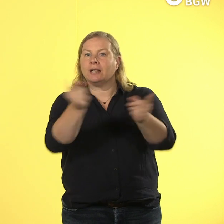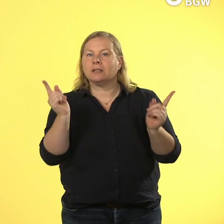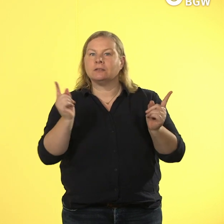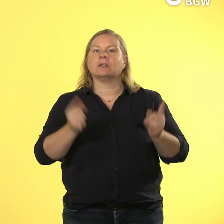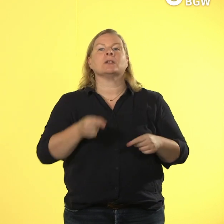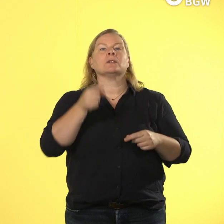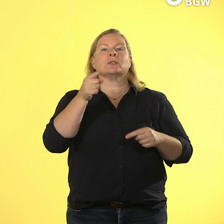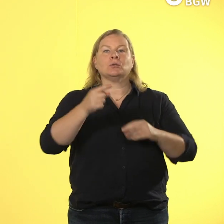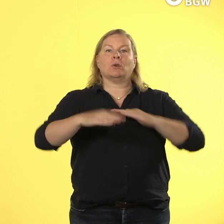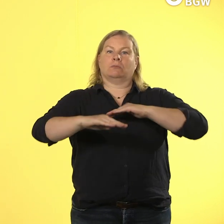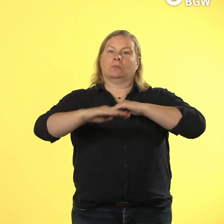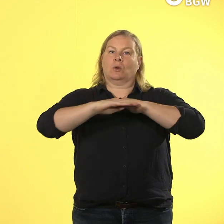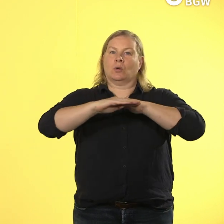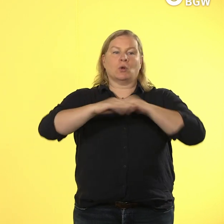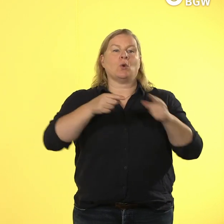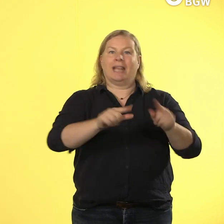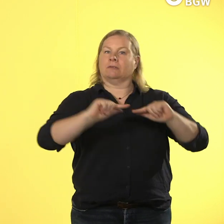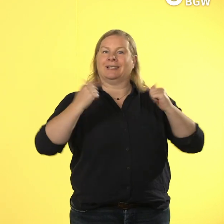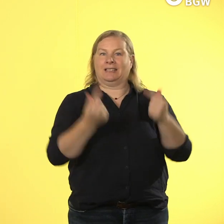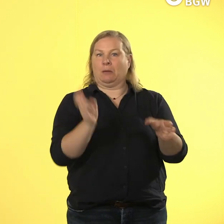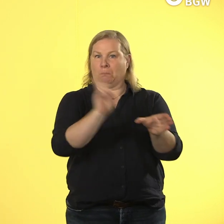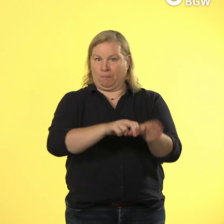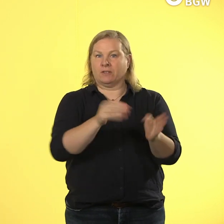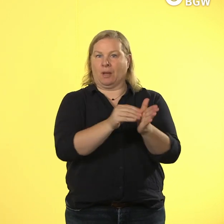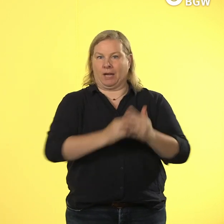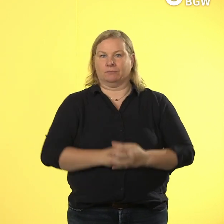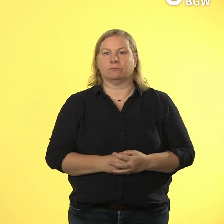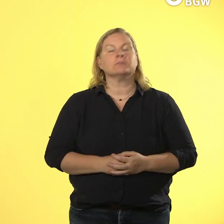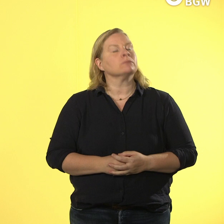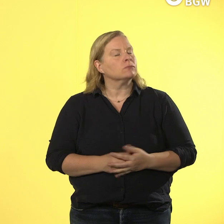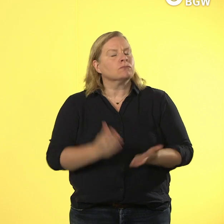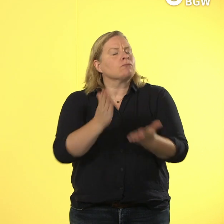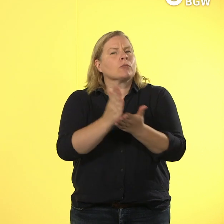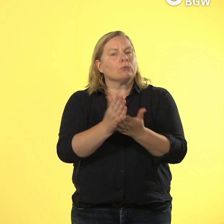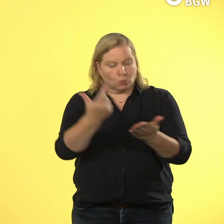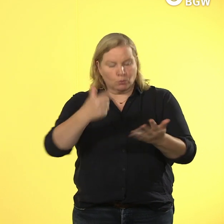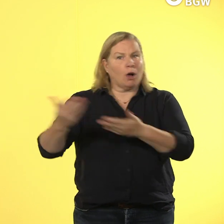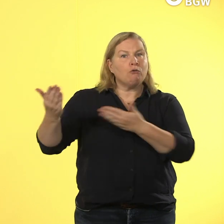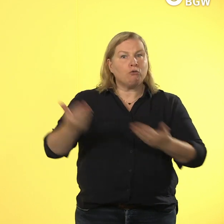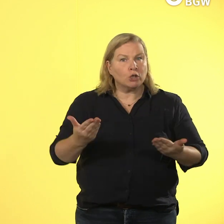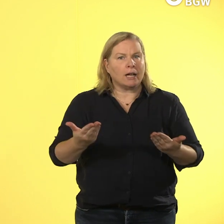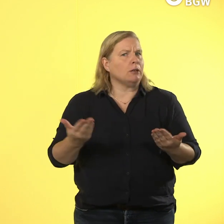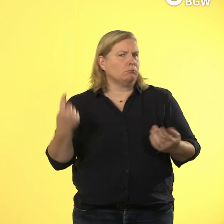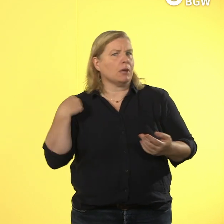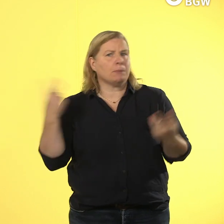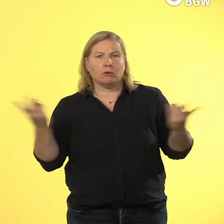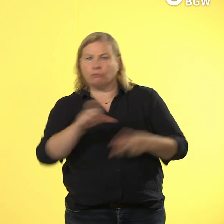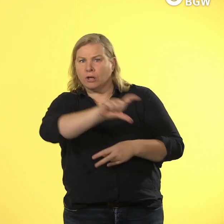Dann fange ich an: Ich habe mich vorgestellt, so, wie ich mich Ihnen vorgestellt habe, und sage, dass es nicht darum geht, wer irgendwie Recht hat, aber wir haben